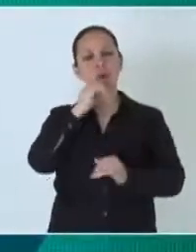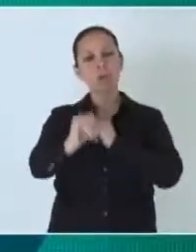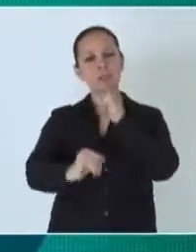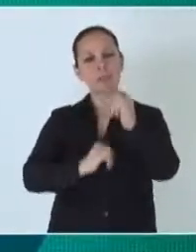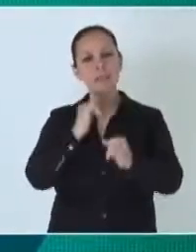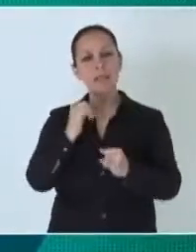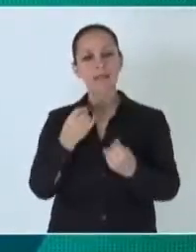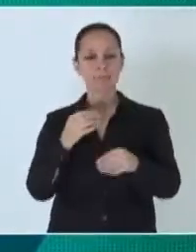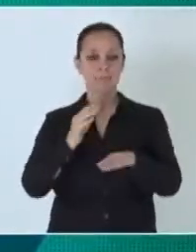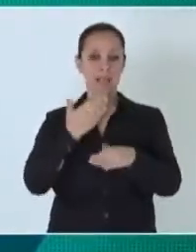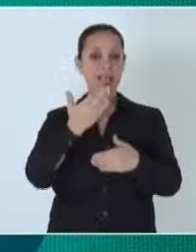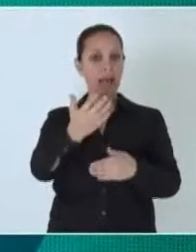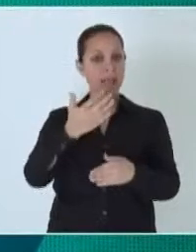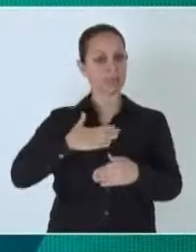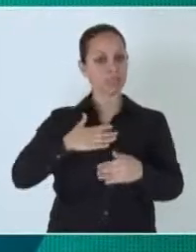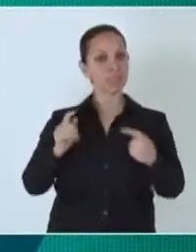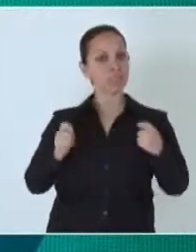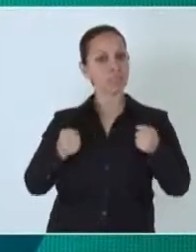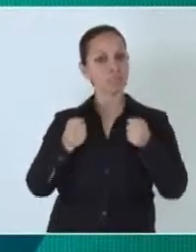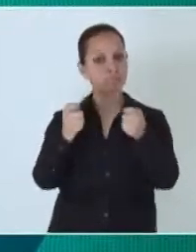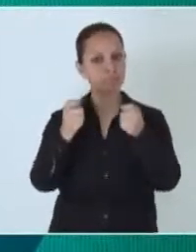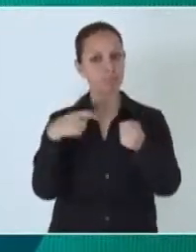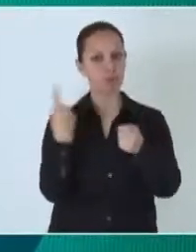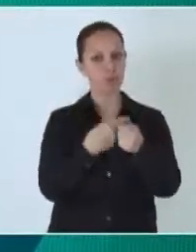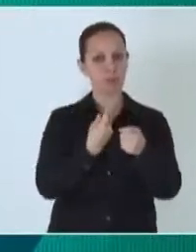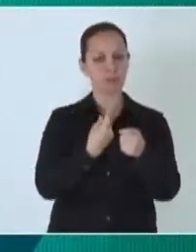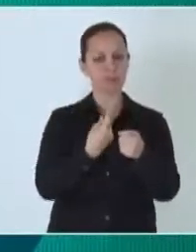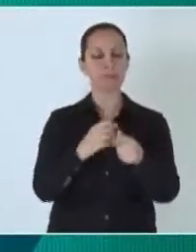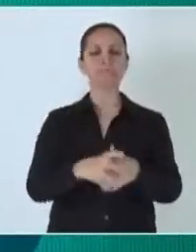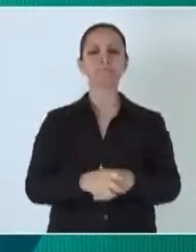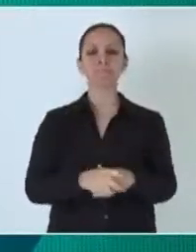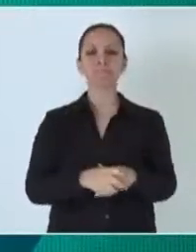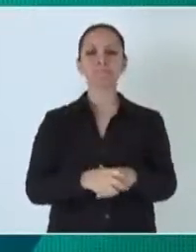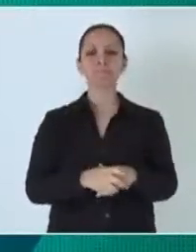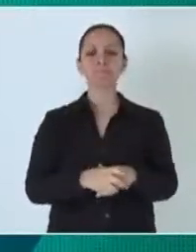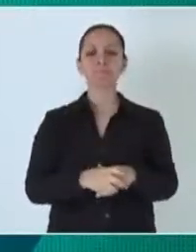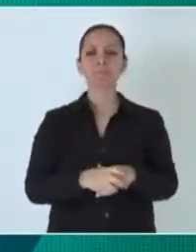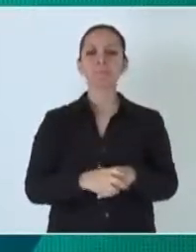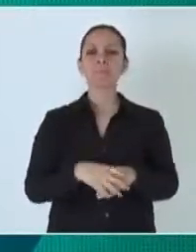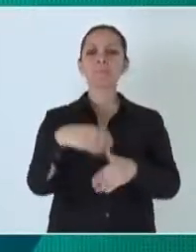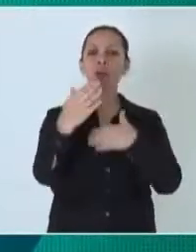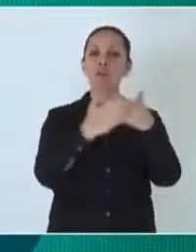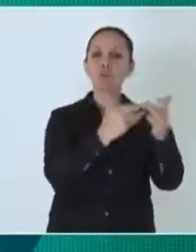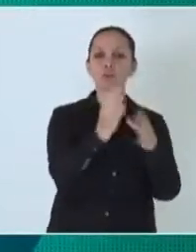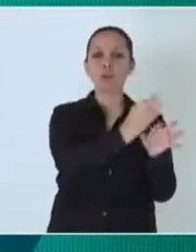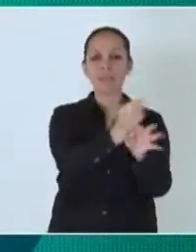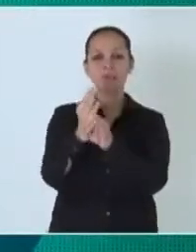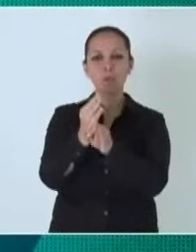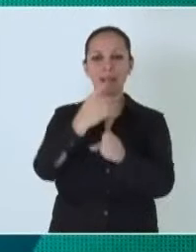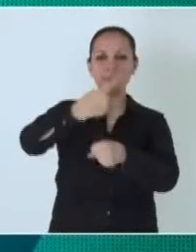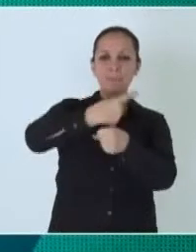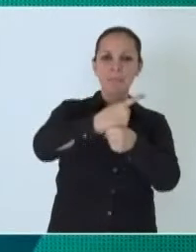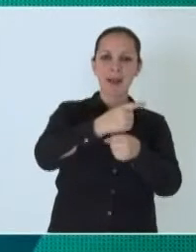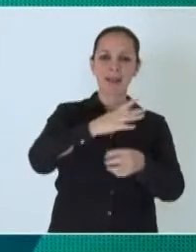LOS BARRIOS VULNERABLES DE LA